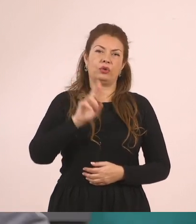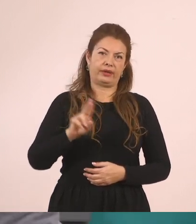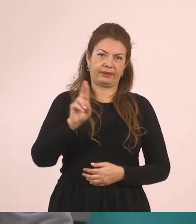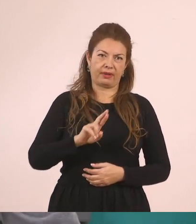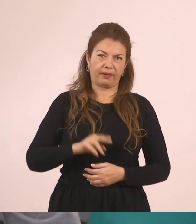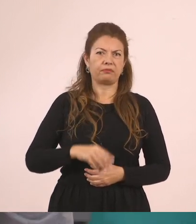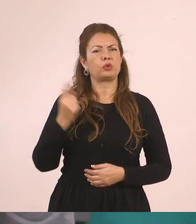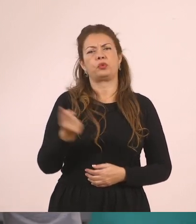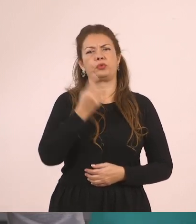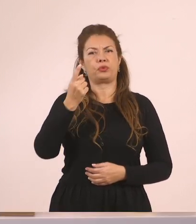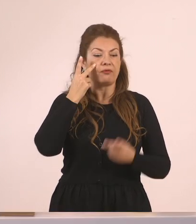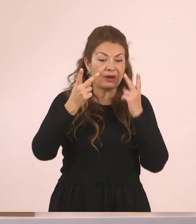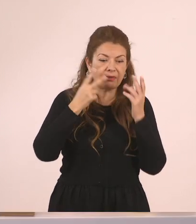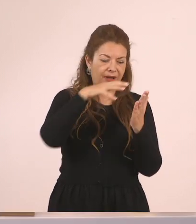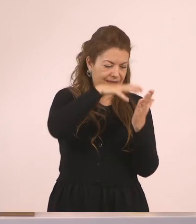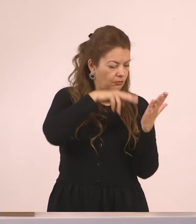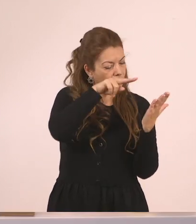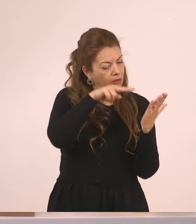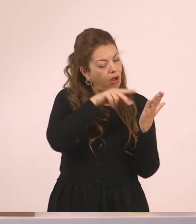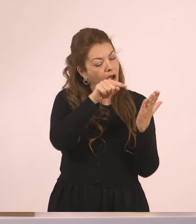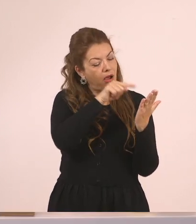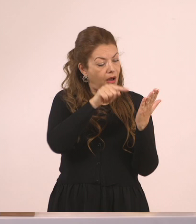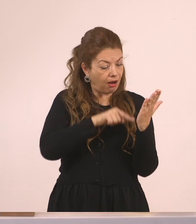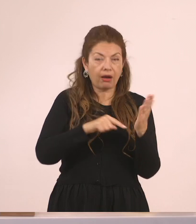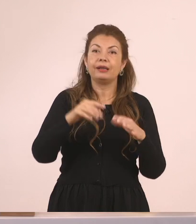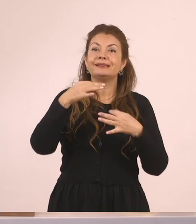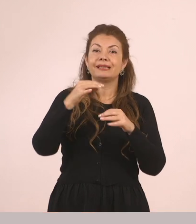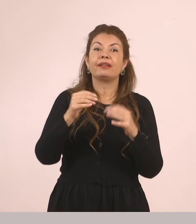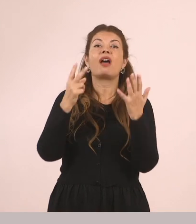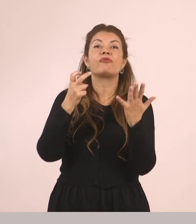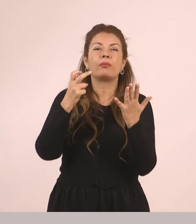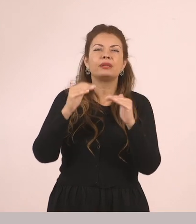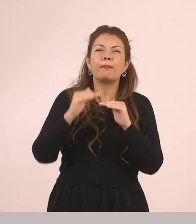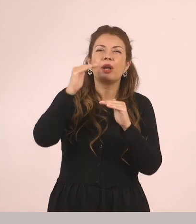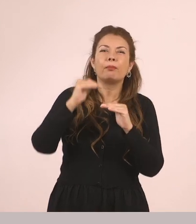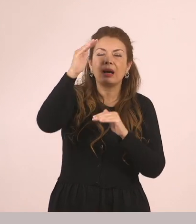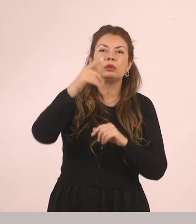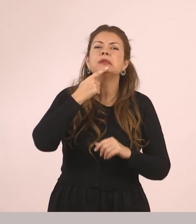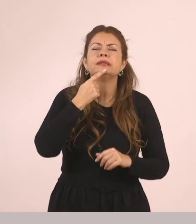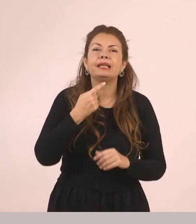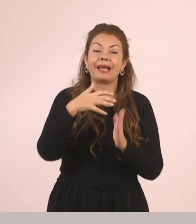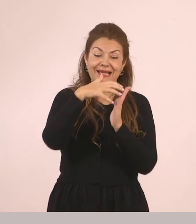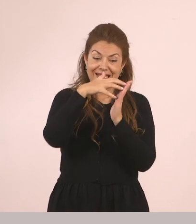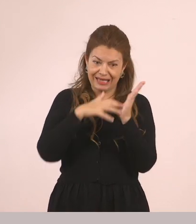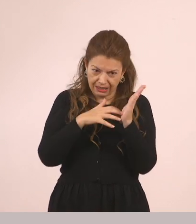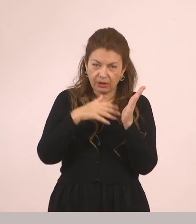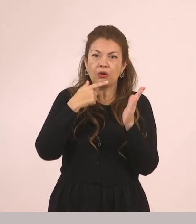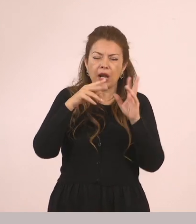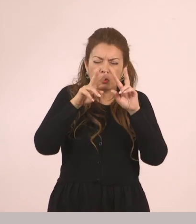που το βλέπουμε συνέχεια στο βιβλίο μας. Αν δείτε κι εσείς στη σελίδα 70 πάνω-πάνω, λέει "Ξεκλειδώνω το κείμενο".